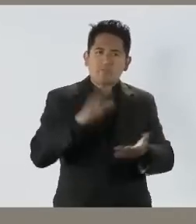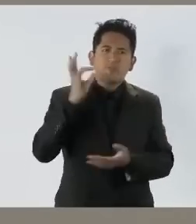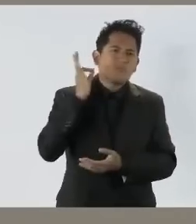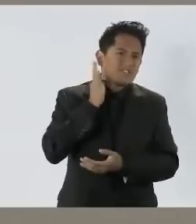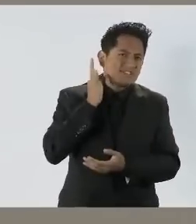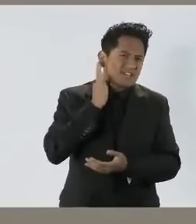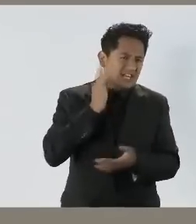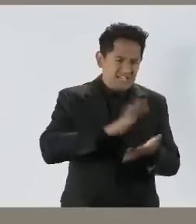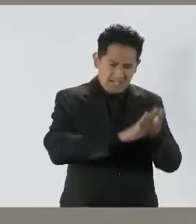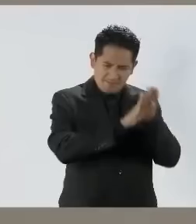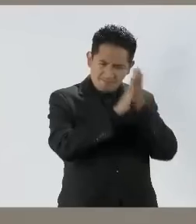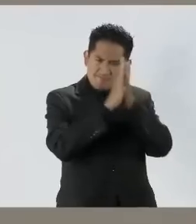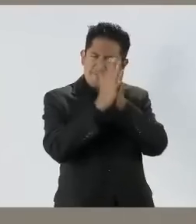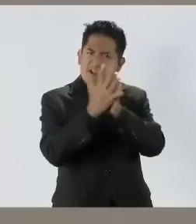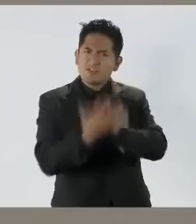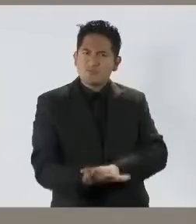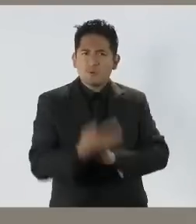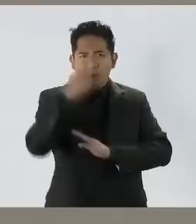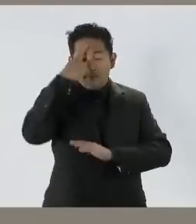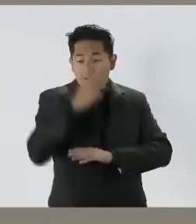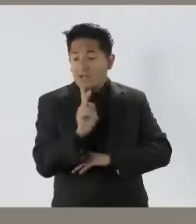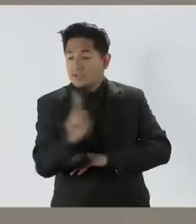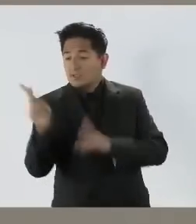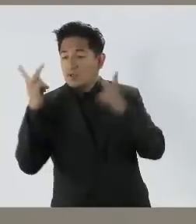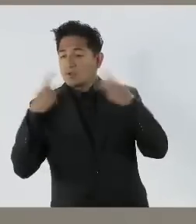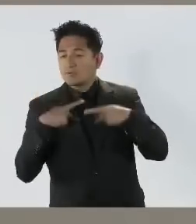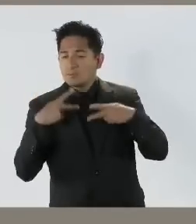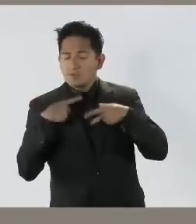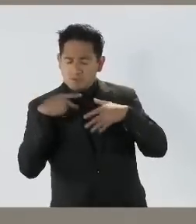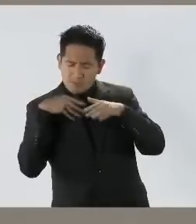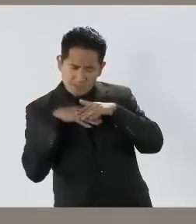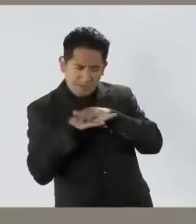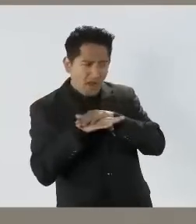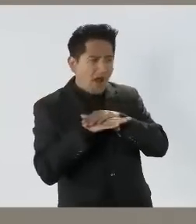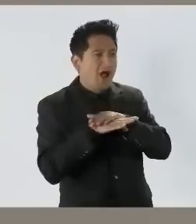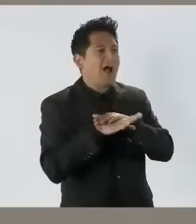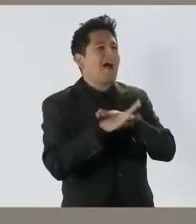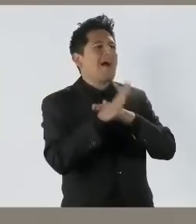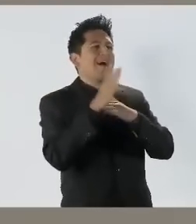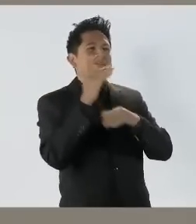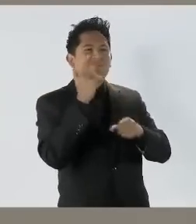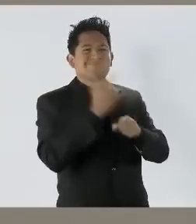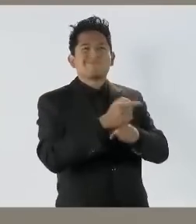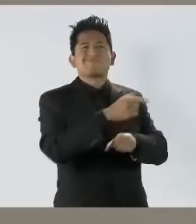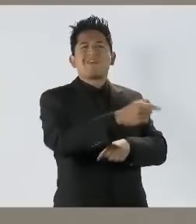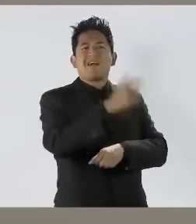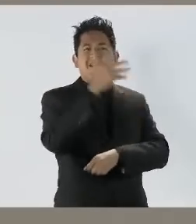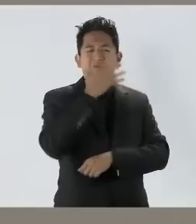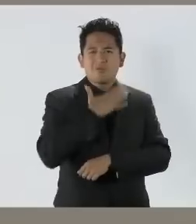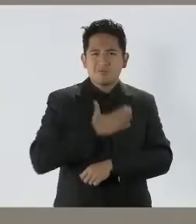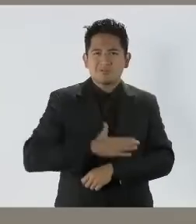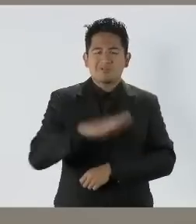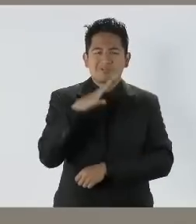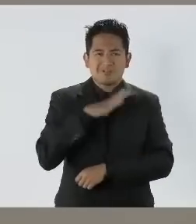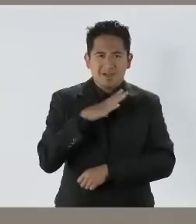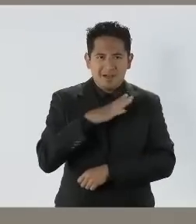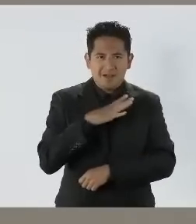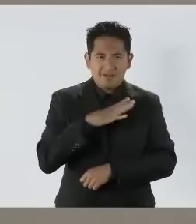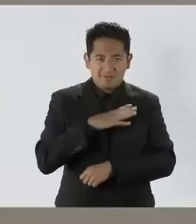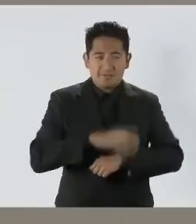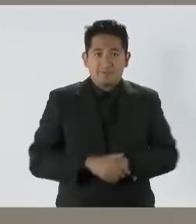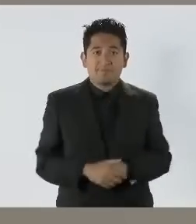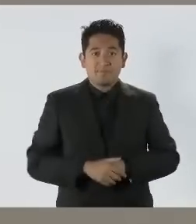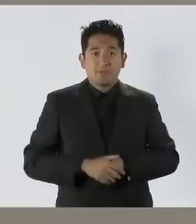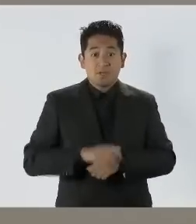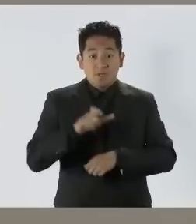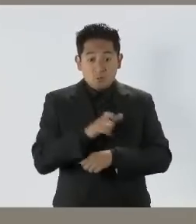la puerta de entrada a la justicia también frente a justicia hay que actuar siempre del